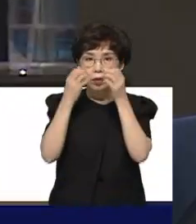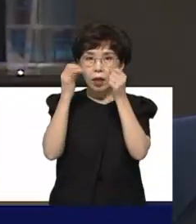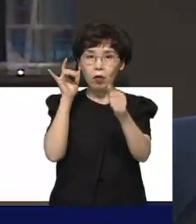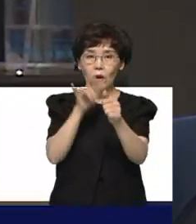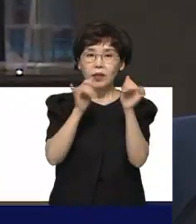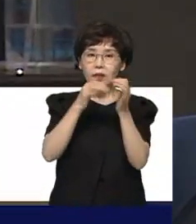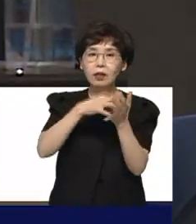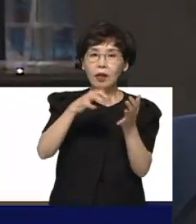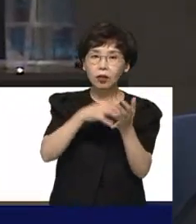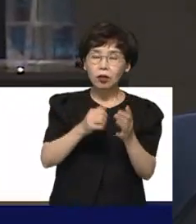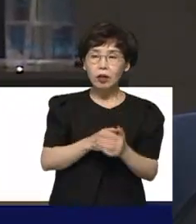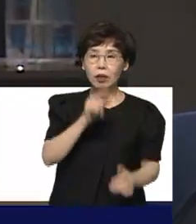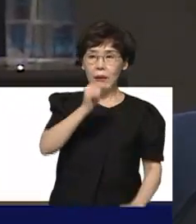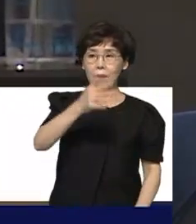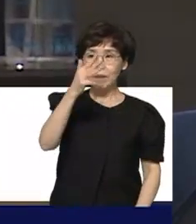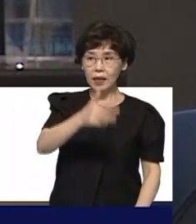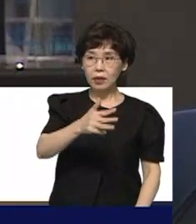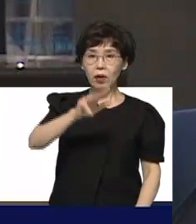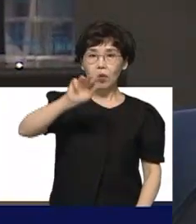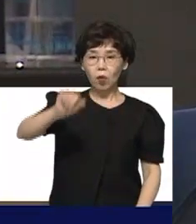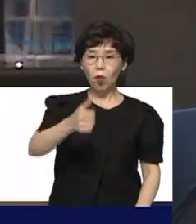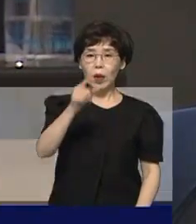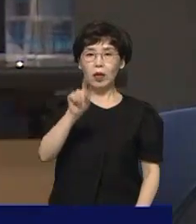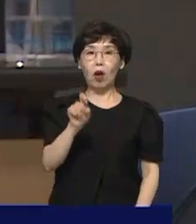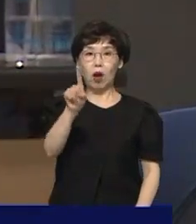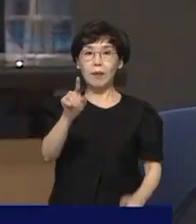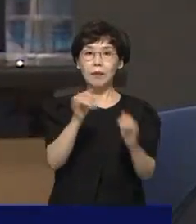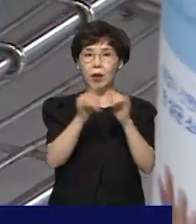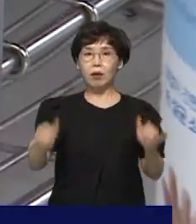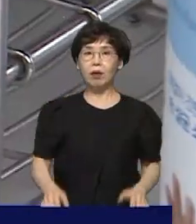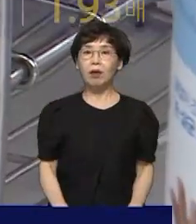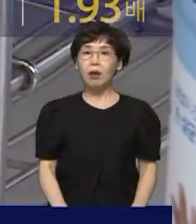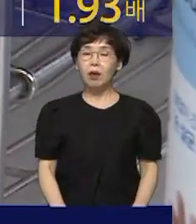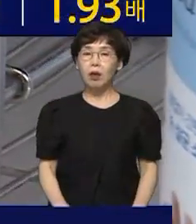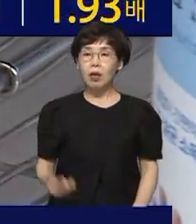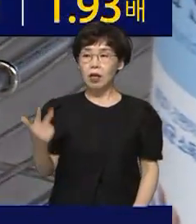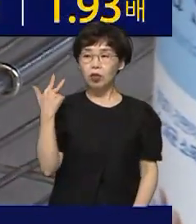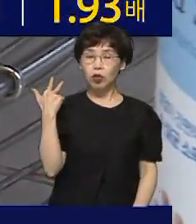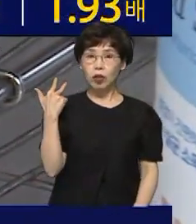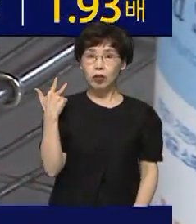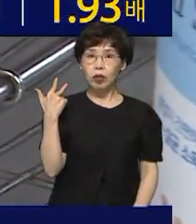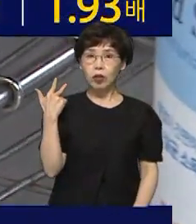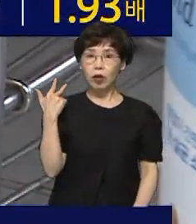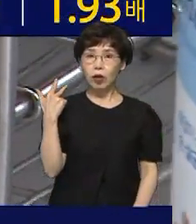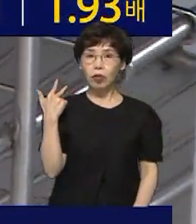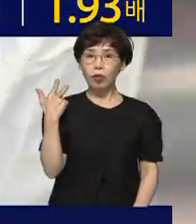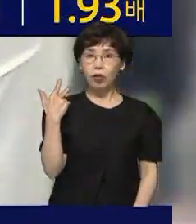(기자) 어제 코로나19 신규 확진자는 1만 8,511명이었습니다. 일주일 전 같은 요일과 비교하면 월요일